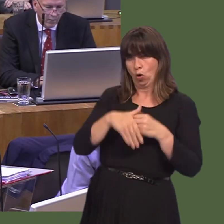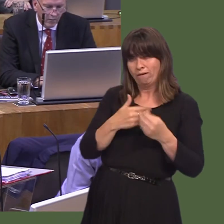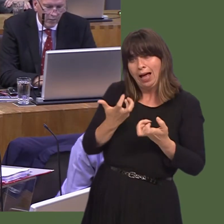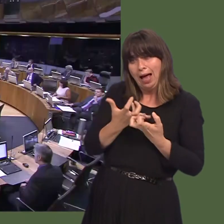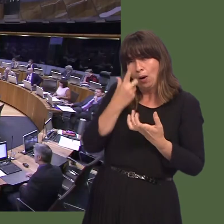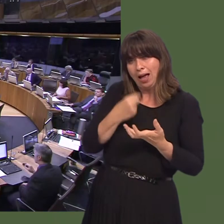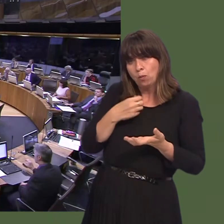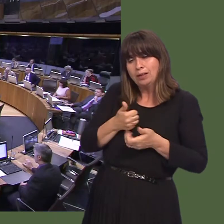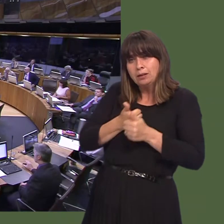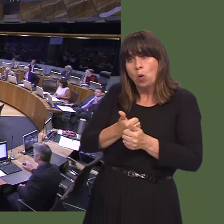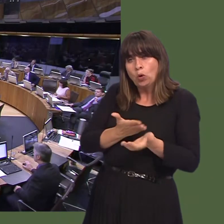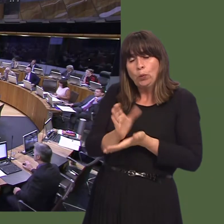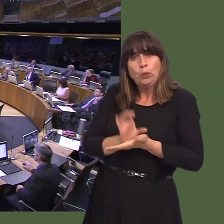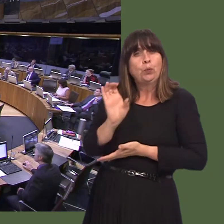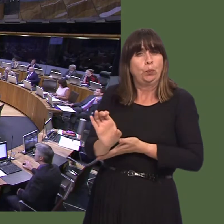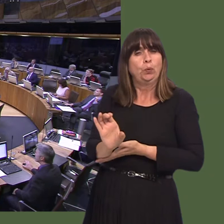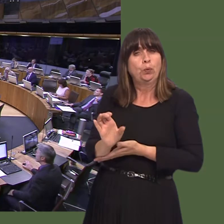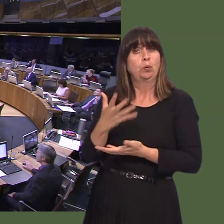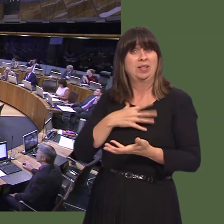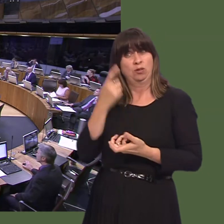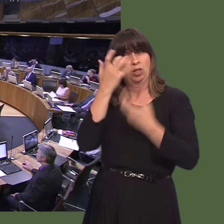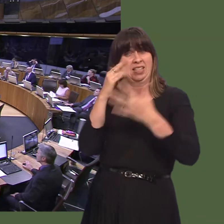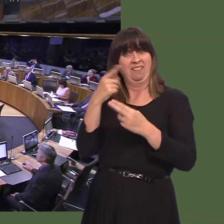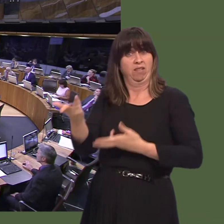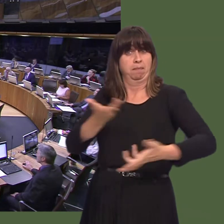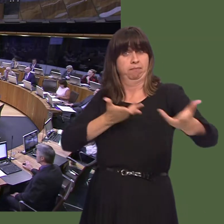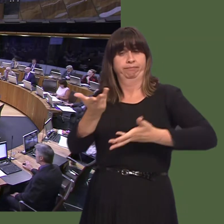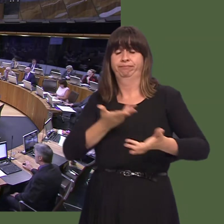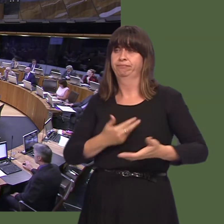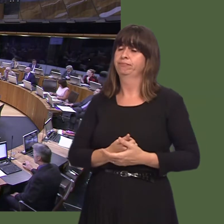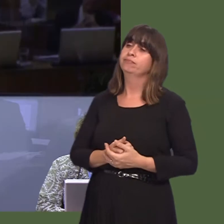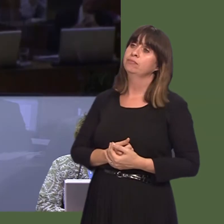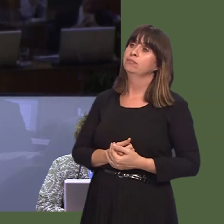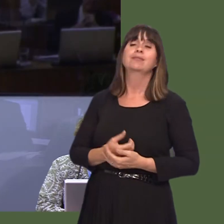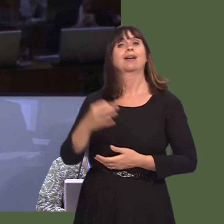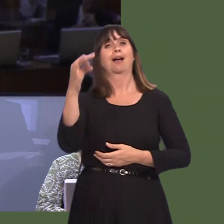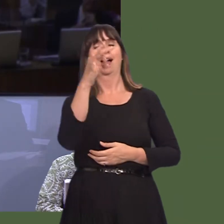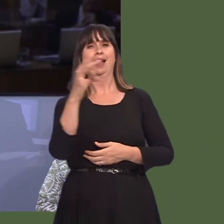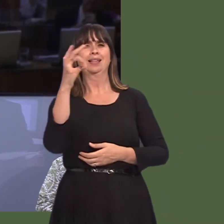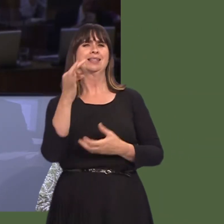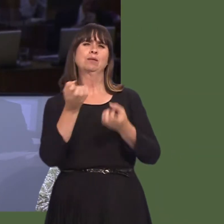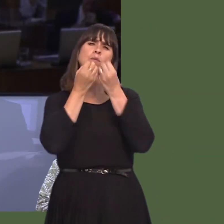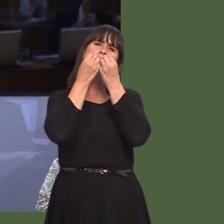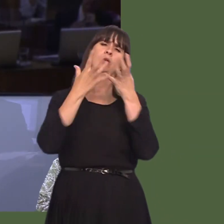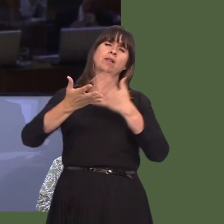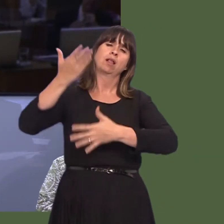Mark Isherwood. Mark Isherwood AM: Of course, Ynys MÙn/Anglesey is an incredible place and its history goes